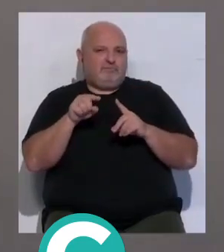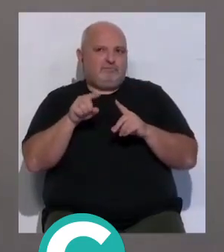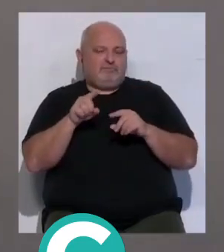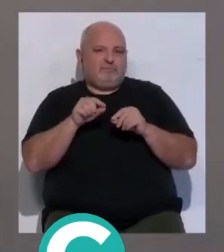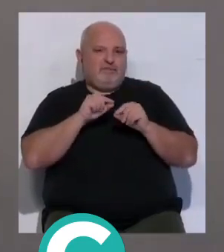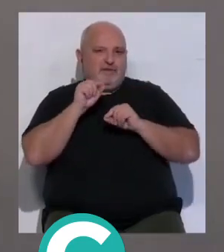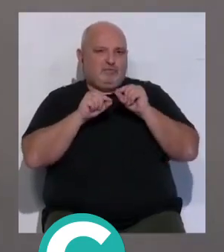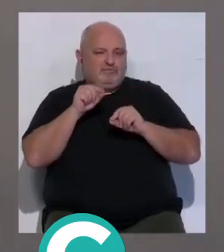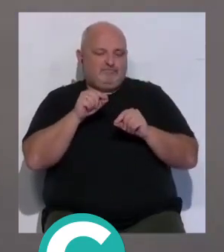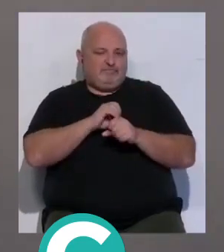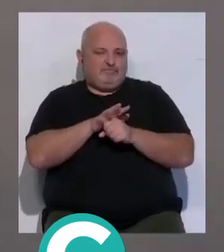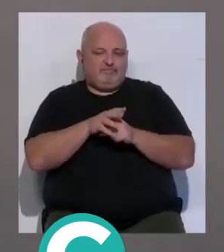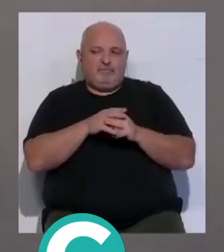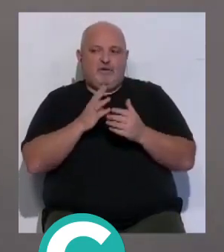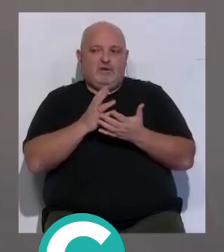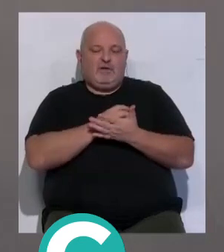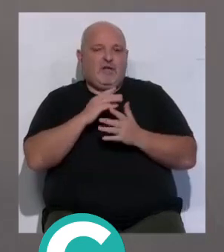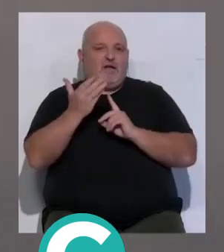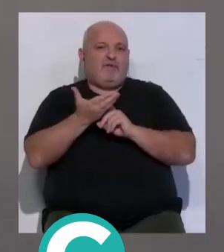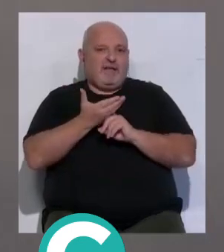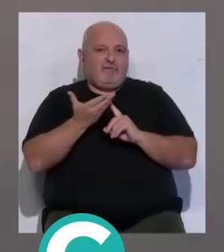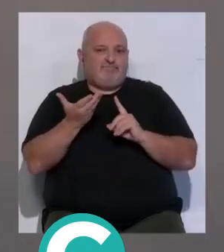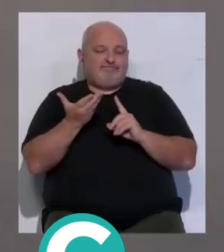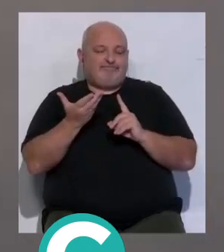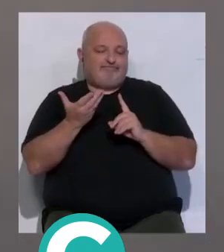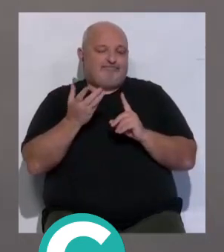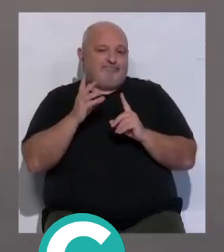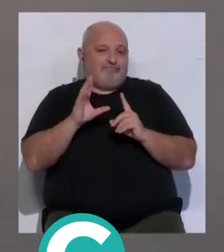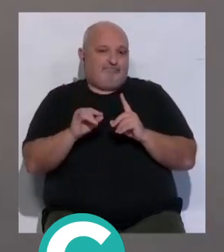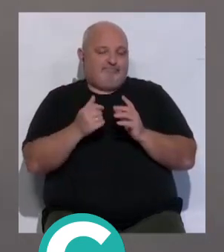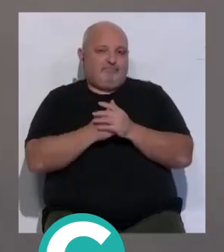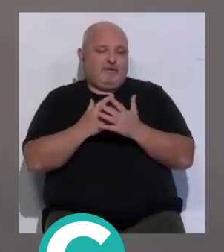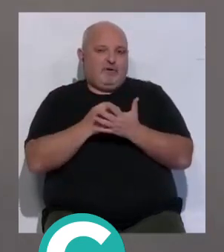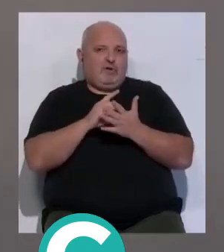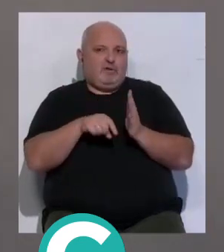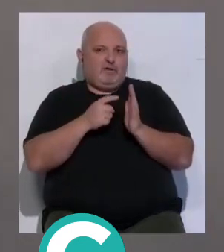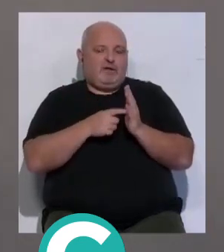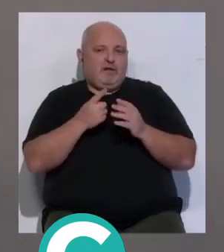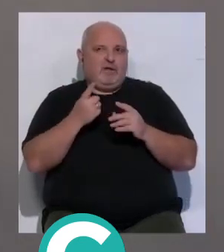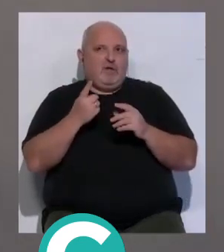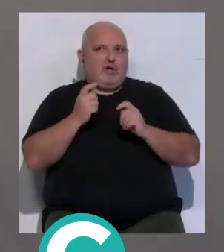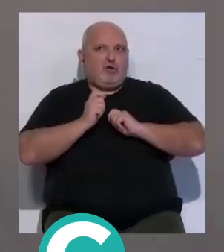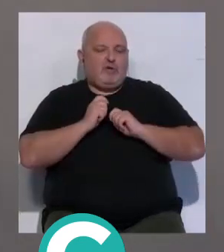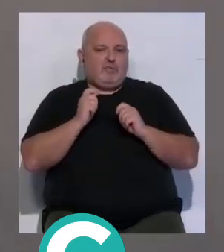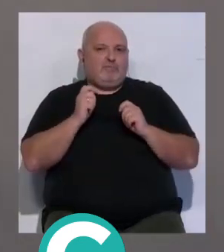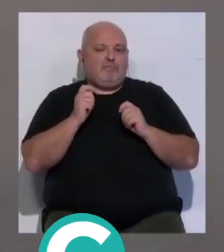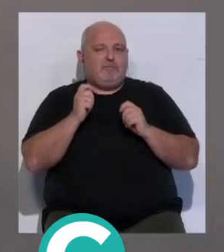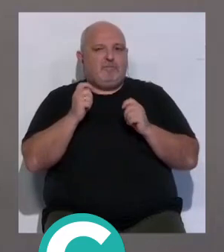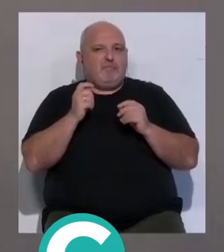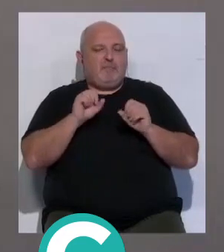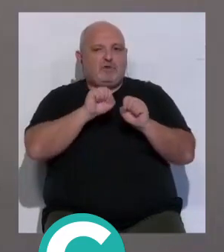todo el mundo le afecta y muchas veces estamos totalmente desamparados para poder protegernos